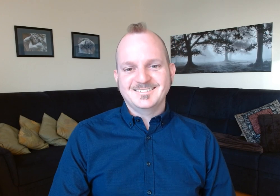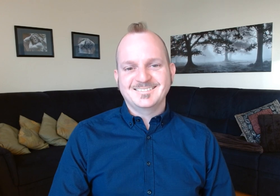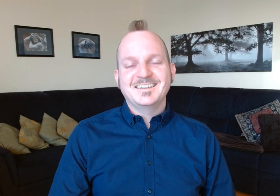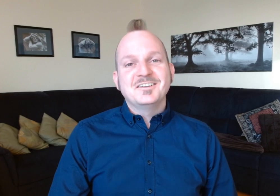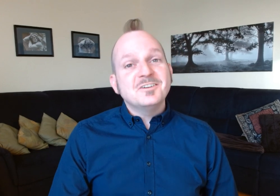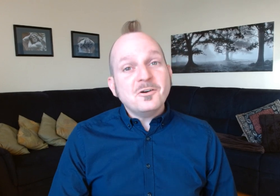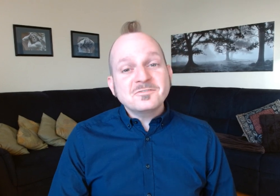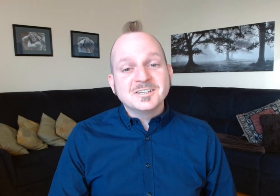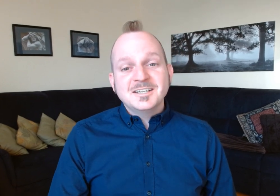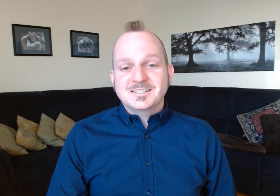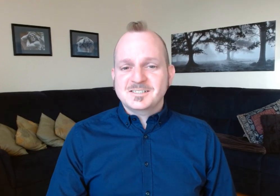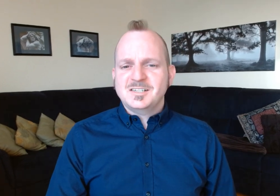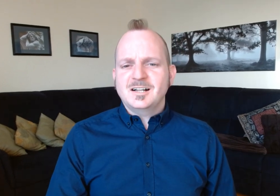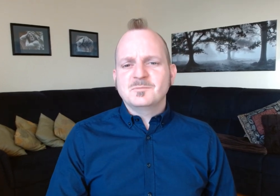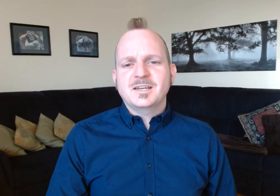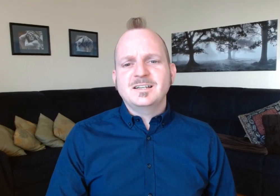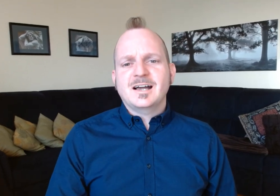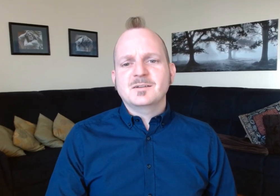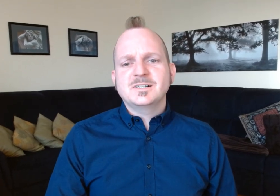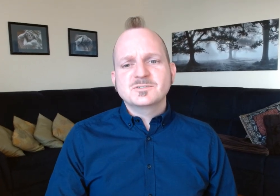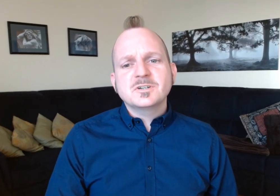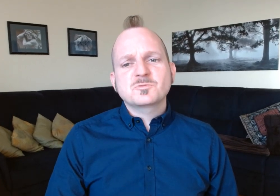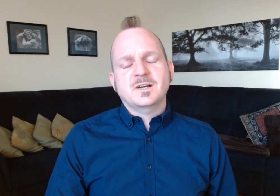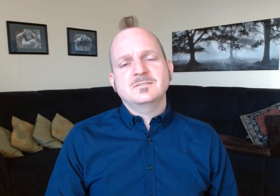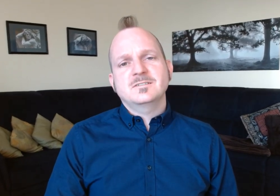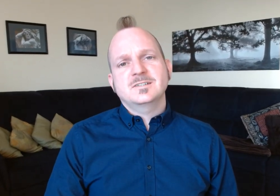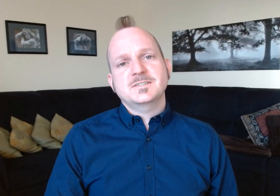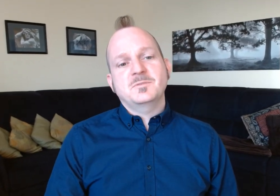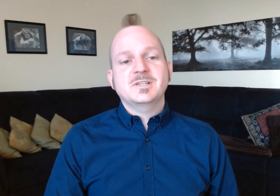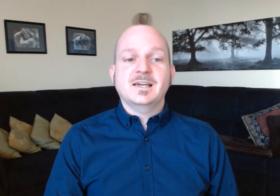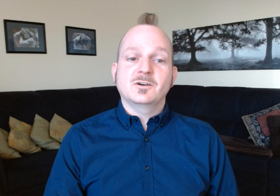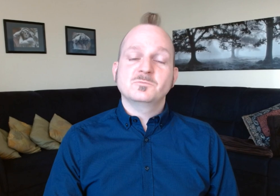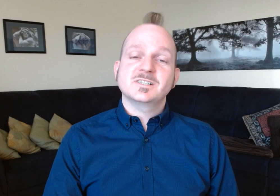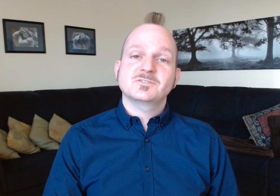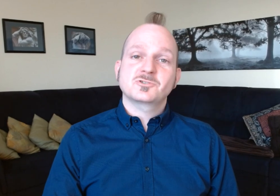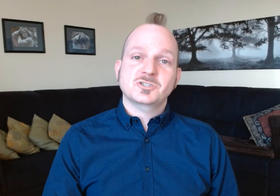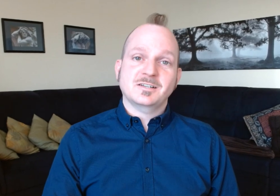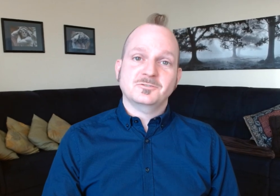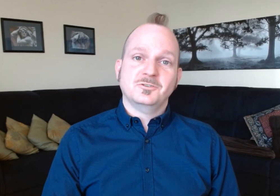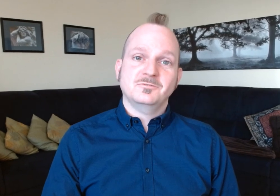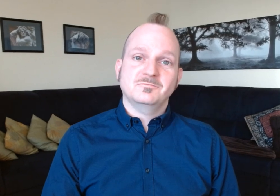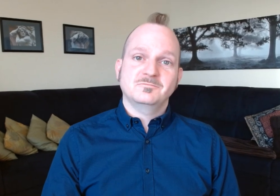Wir hoffen, dass sich die allgemeine Lage bald so entspannt, dass wir mit einer Umsetzung starten können.